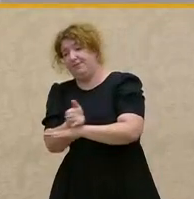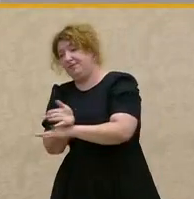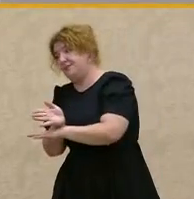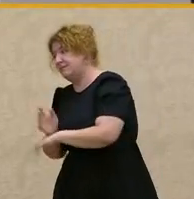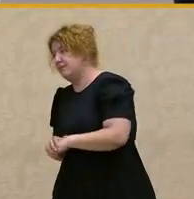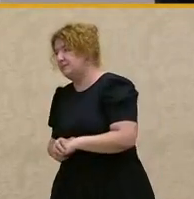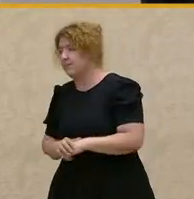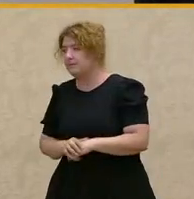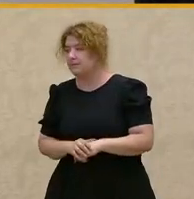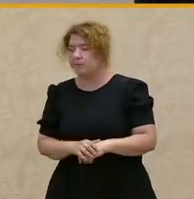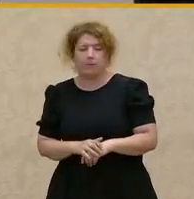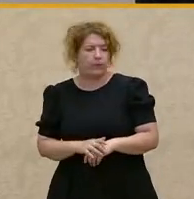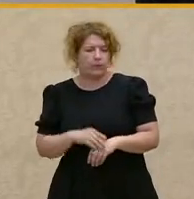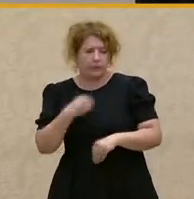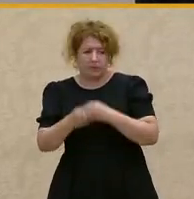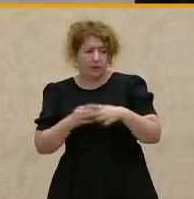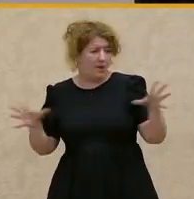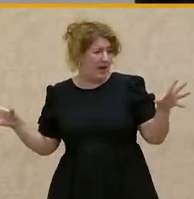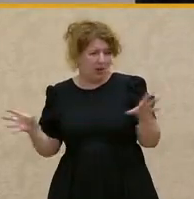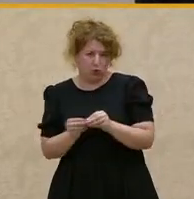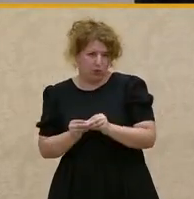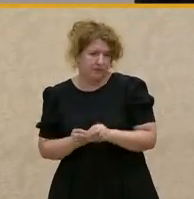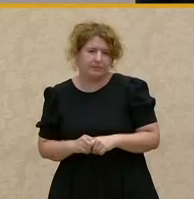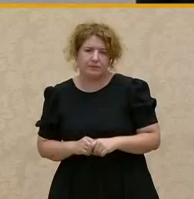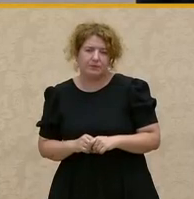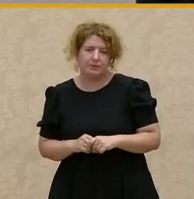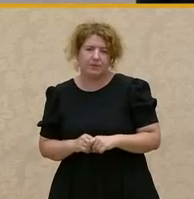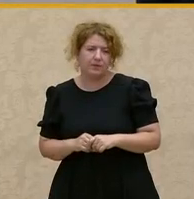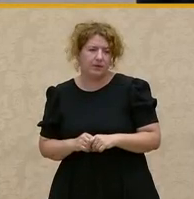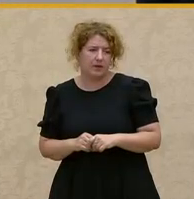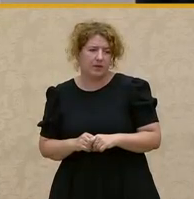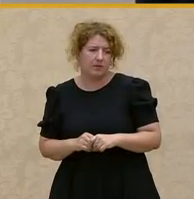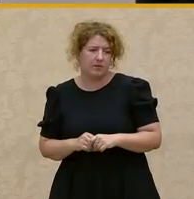ser un muy breve resumen porque todo el mundo debe haber recibido el manifiesto completo.